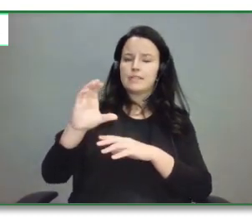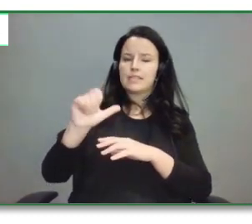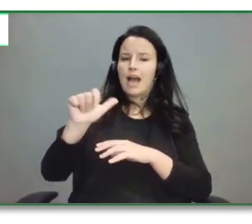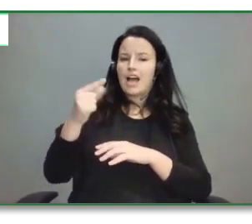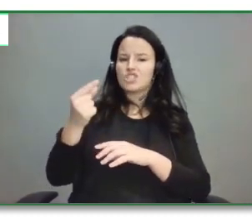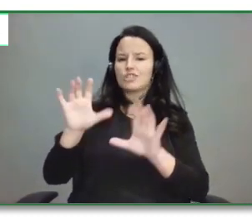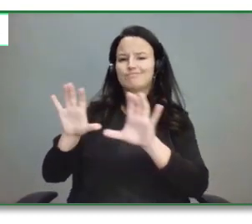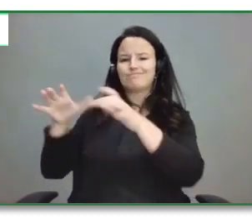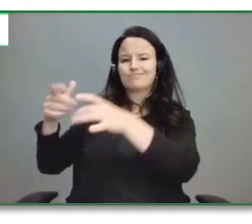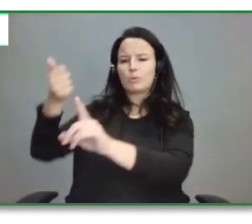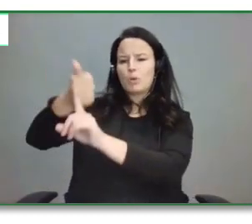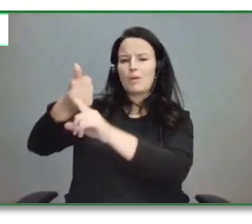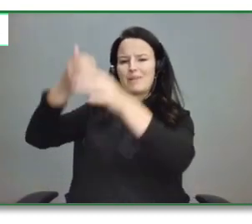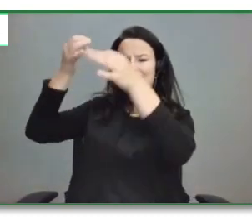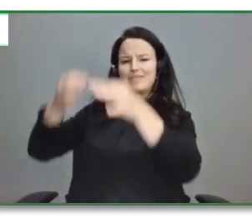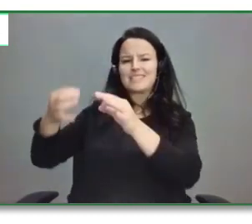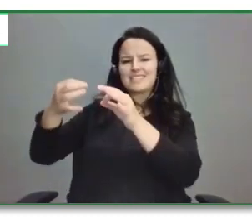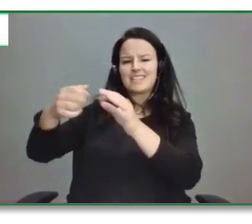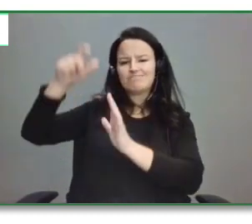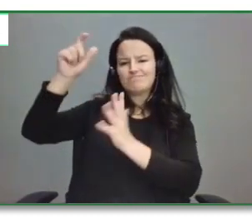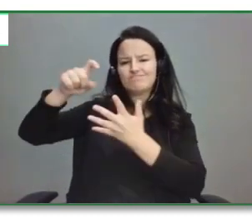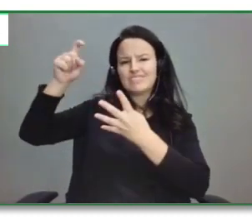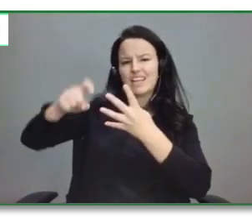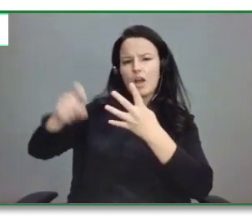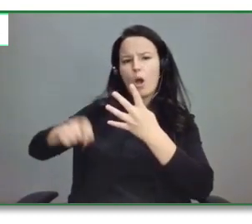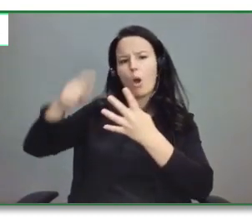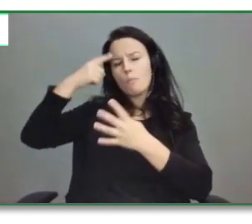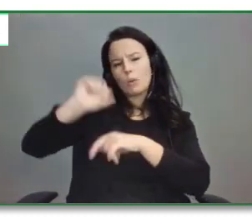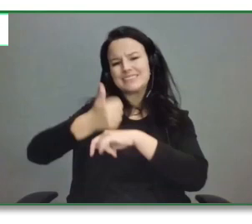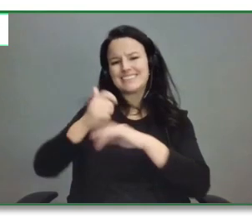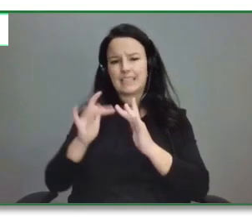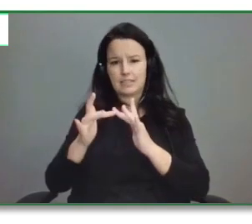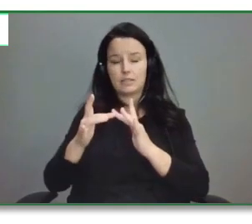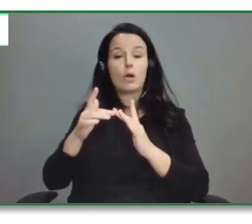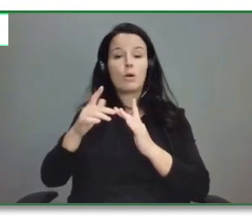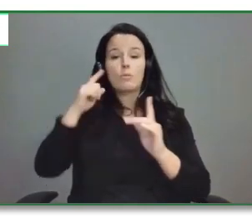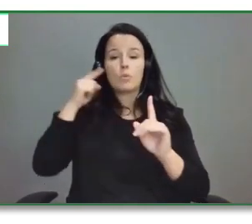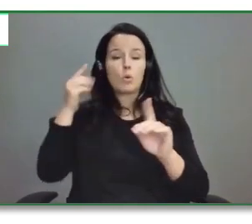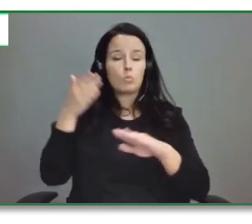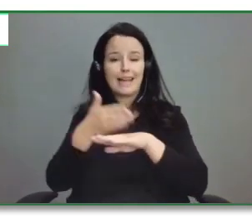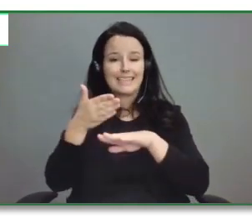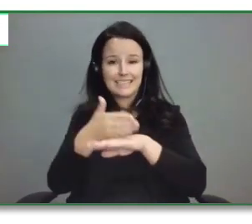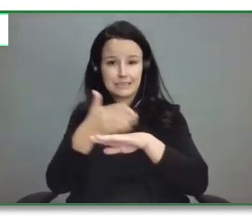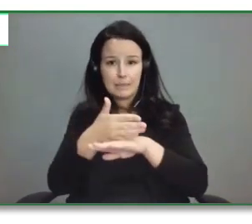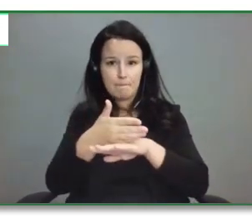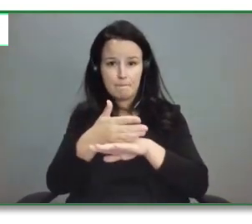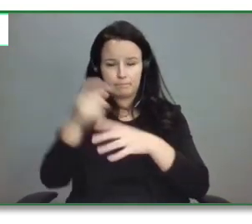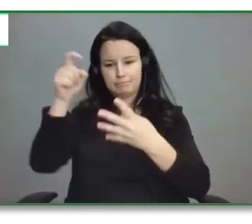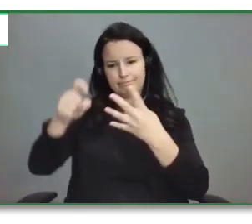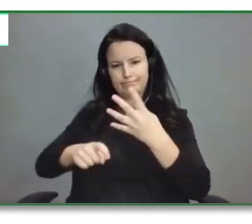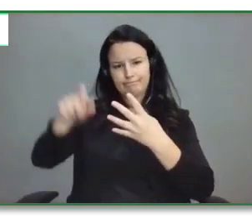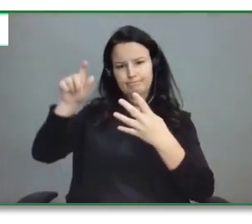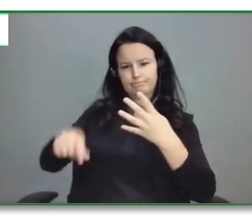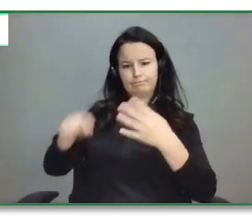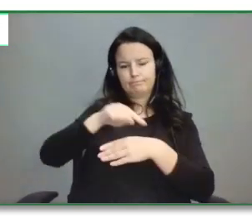défini des exigences fonctionnelles pour des sites web en termes d'accessibilité